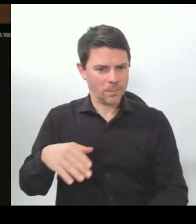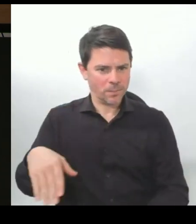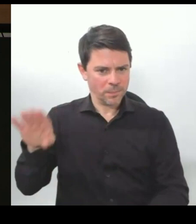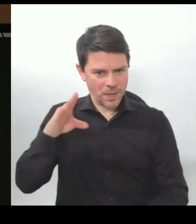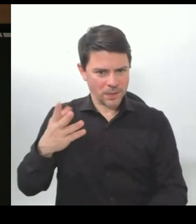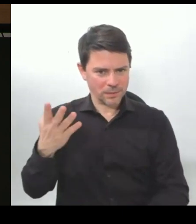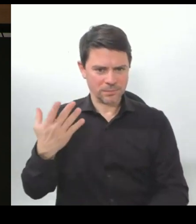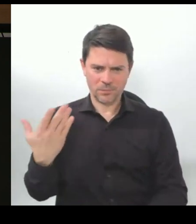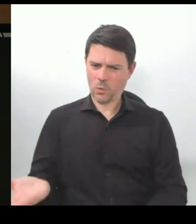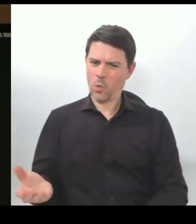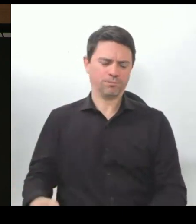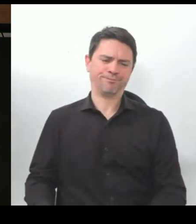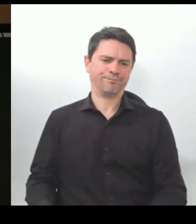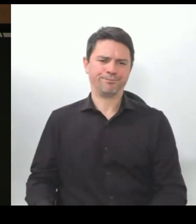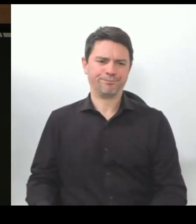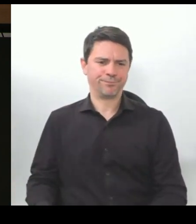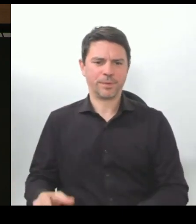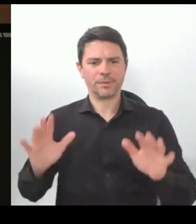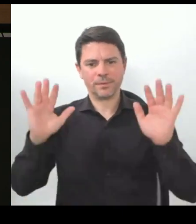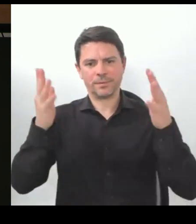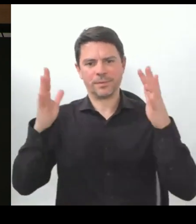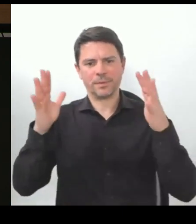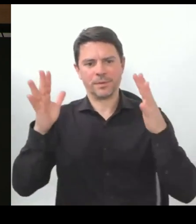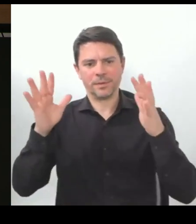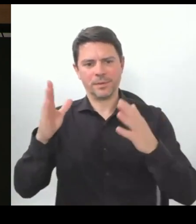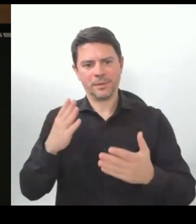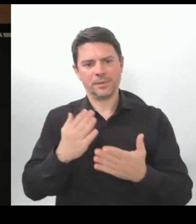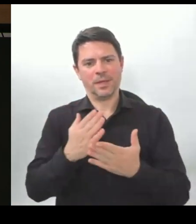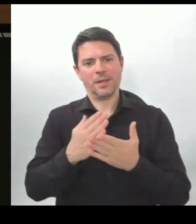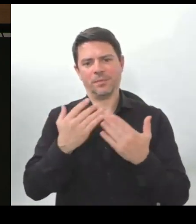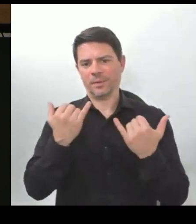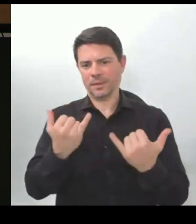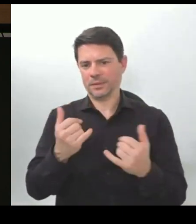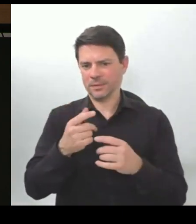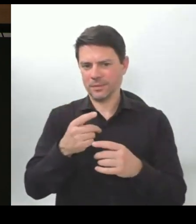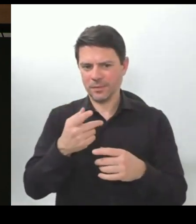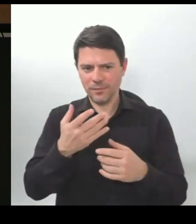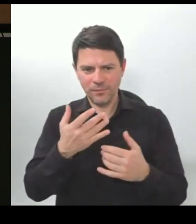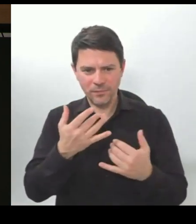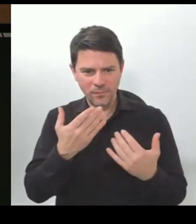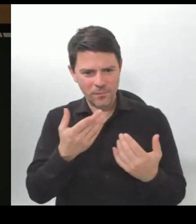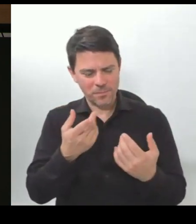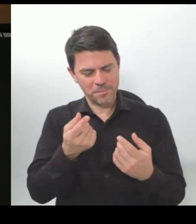So kam es zu einem auseinander klaffen von Bd und Land und der Länder untereinander.